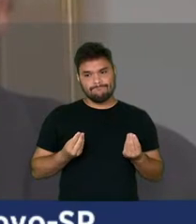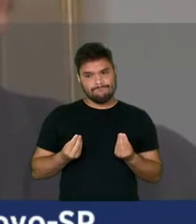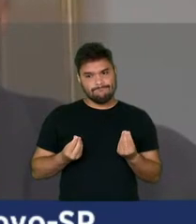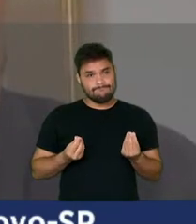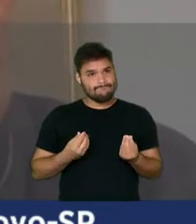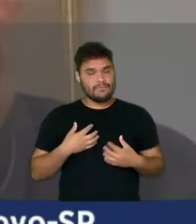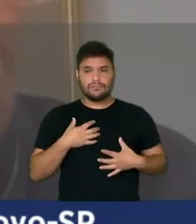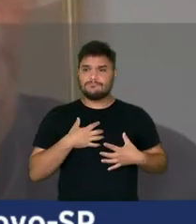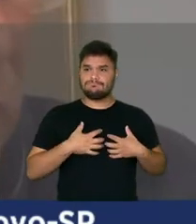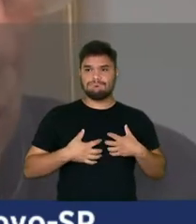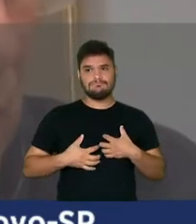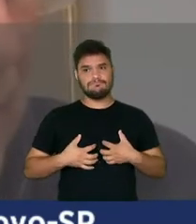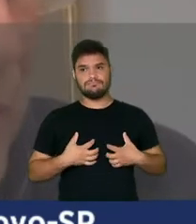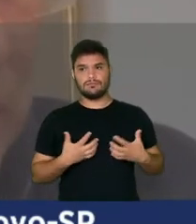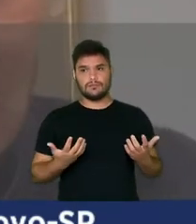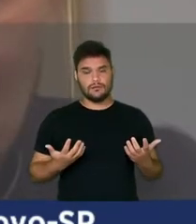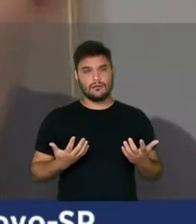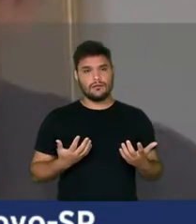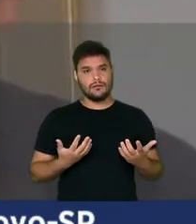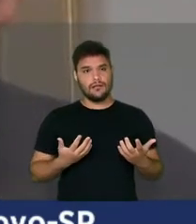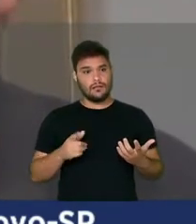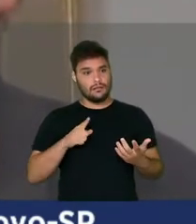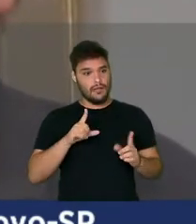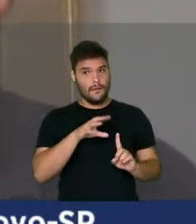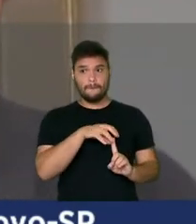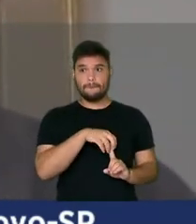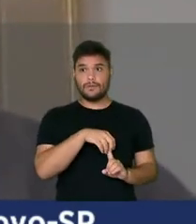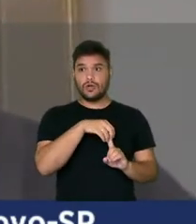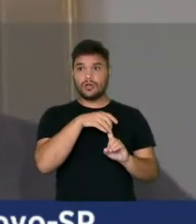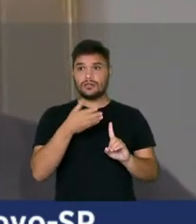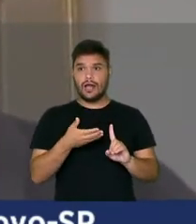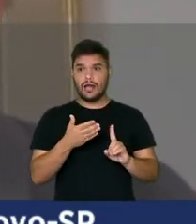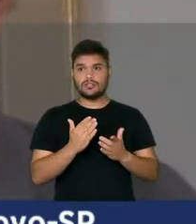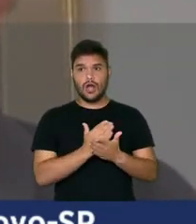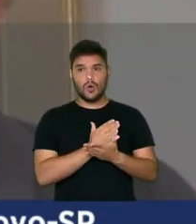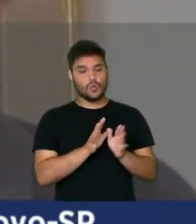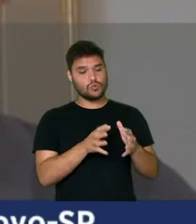ORIENTAÇÕES. PONTO DA ASSESSORIA, É UM PONTO QUE ME DEIXA INTRIGADO, QUANDO HÁ PRIORIDADE PARA DETERMINADOS